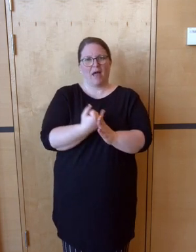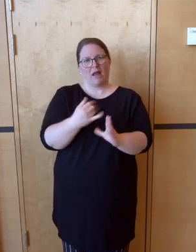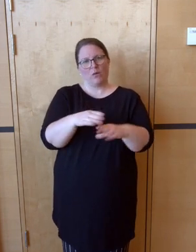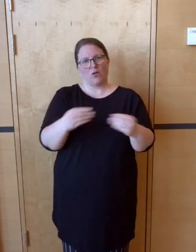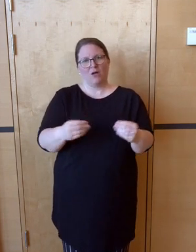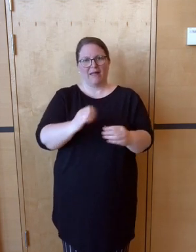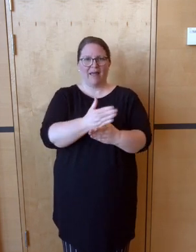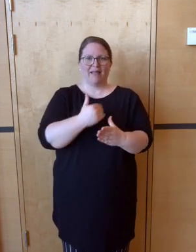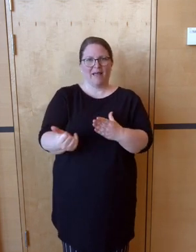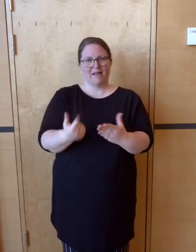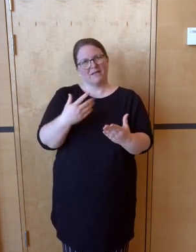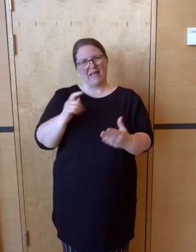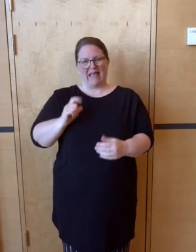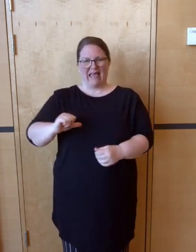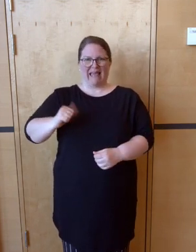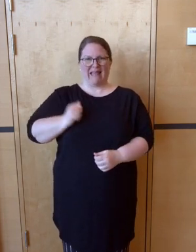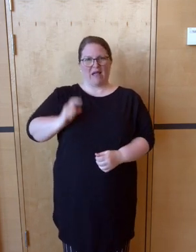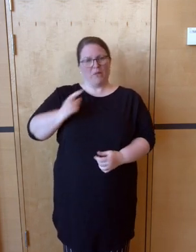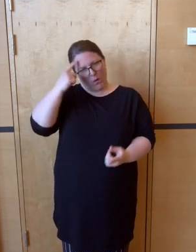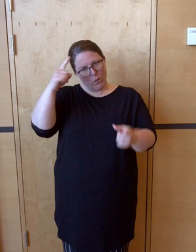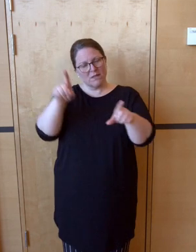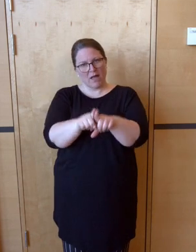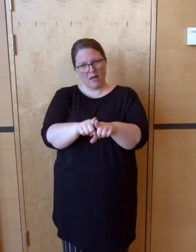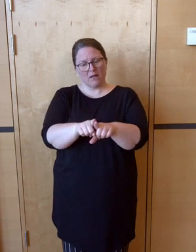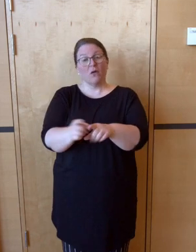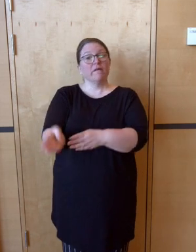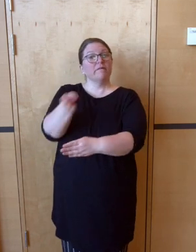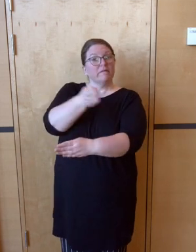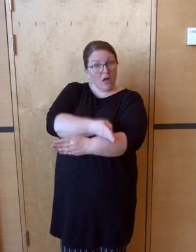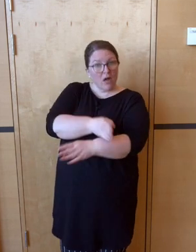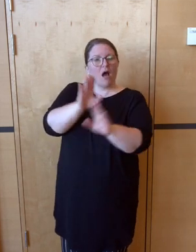Kapital godkänns och jag också Grandes revisorernas Redogörelse